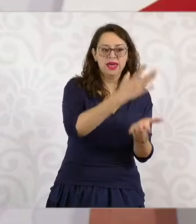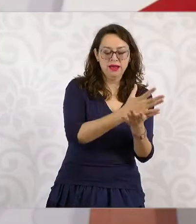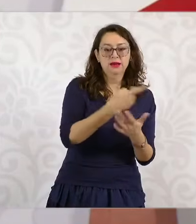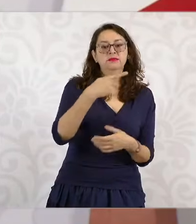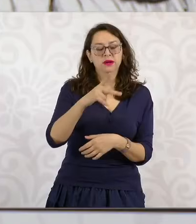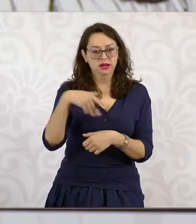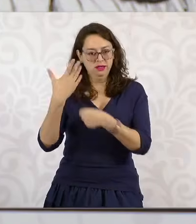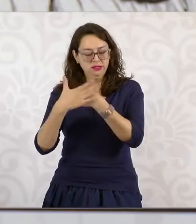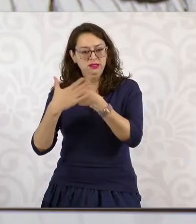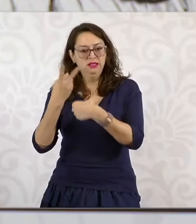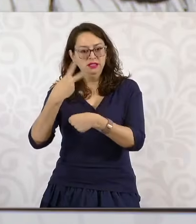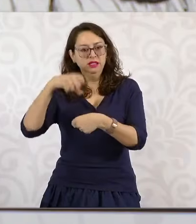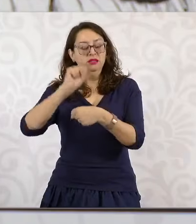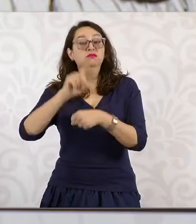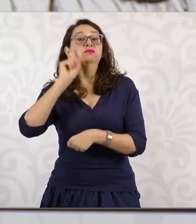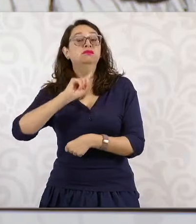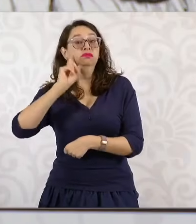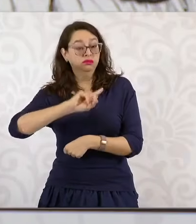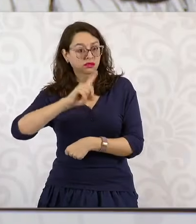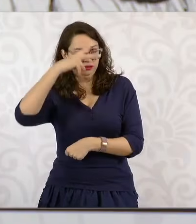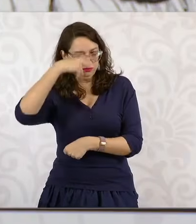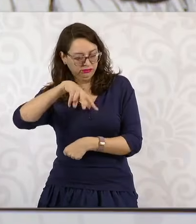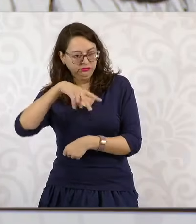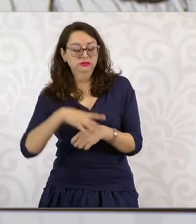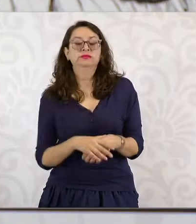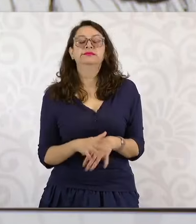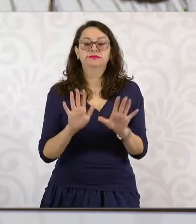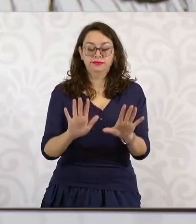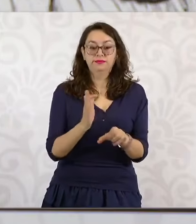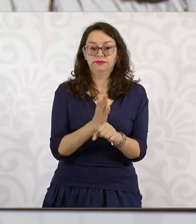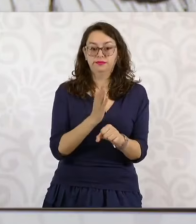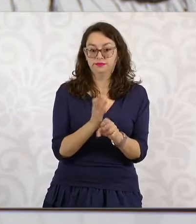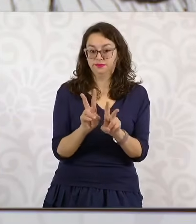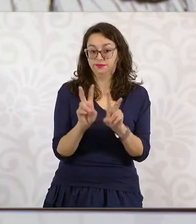con los datos de demografía y desde luego este es un dato que a lo mejor ustedes ya conocen que